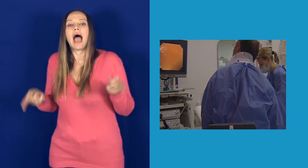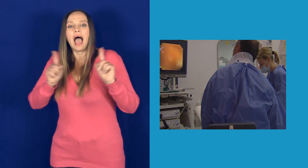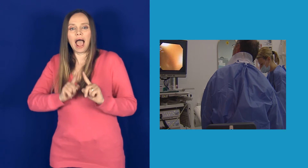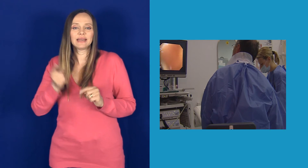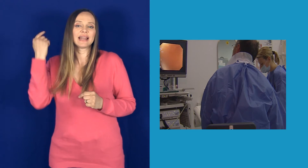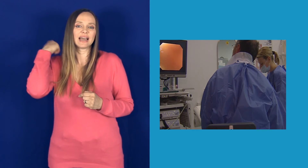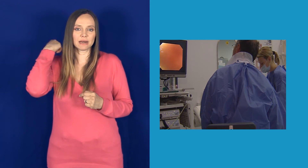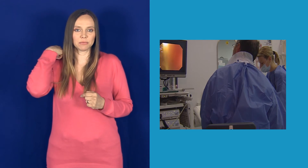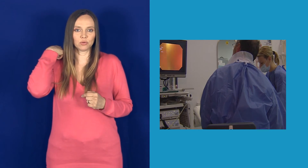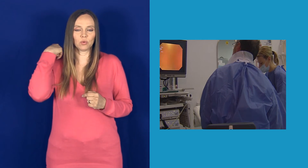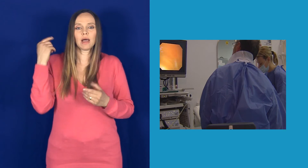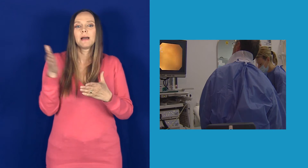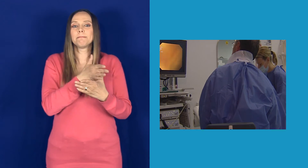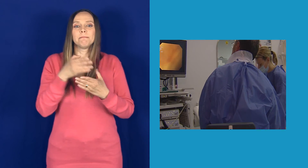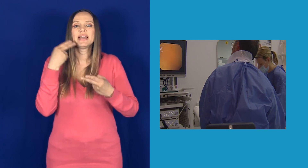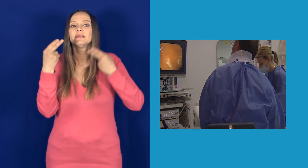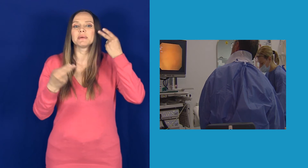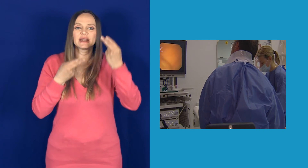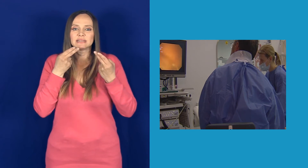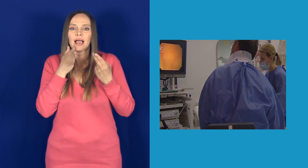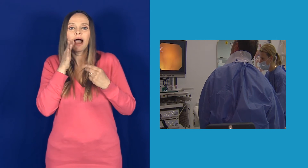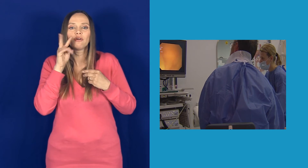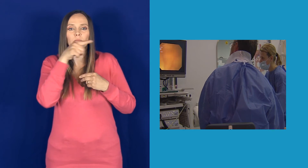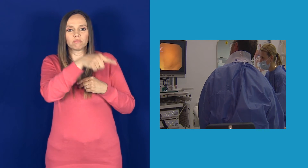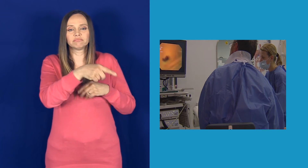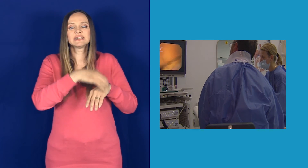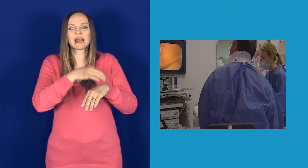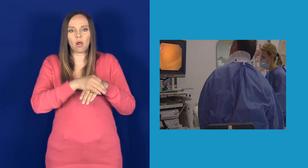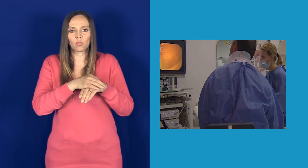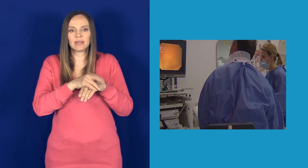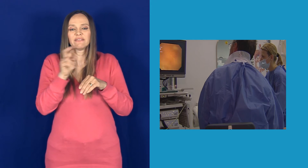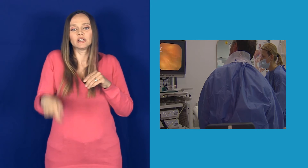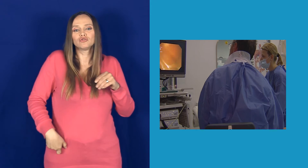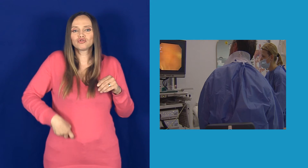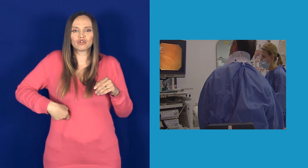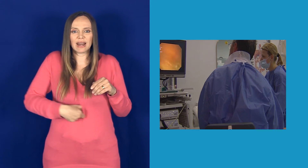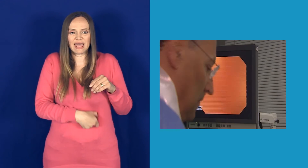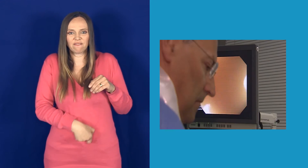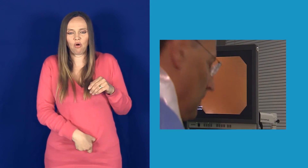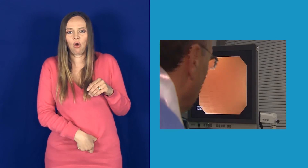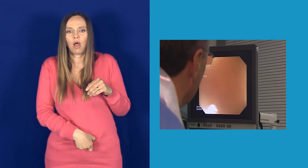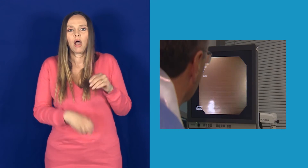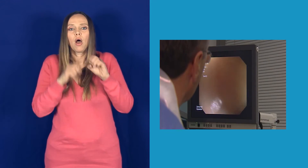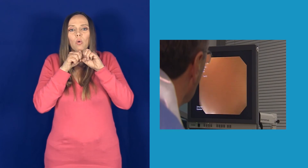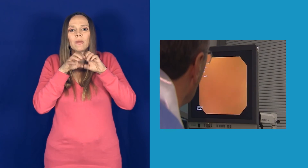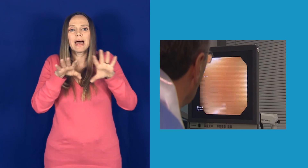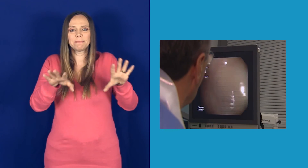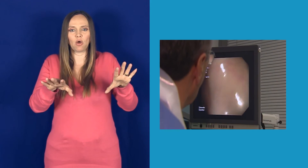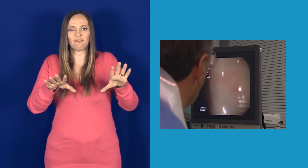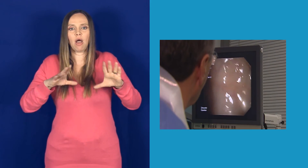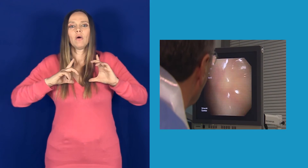Med preiskavo vam bo zdravnik v črevo napihoval zrak, da bo bolje videl črevesno sluznico.